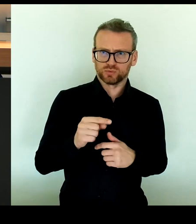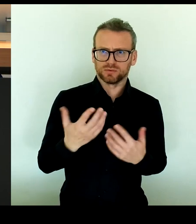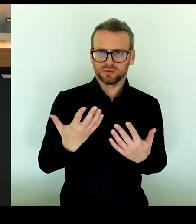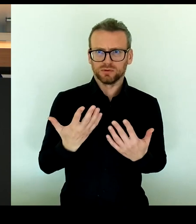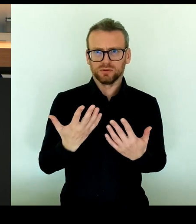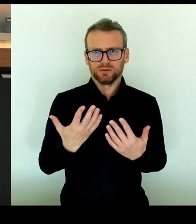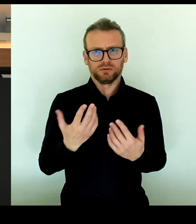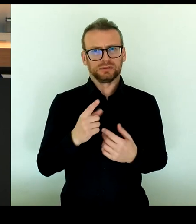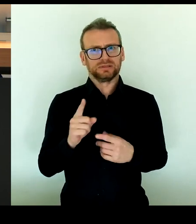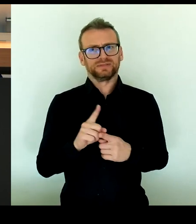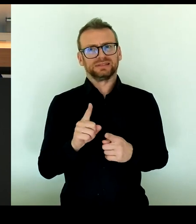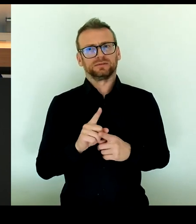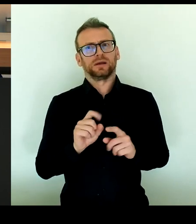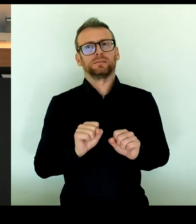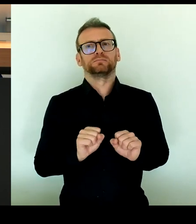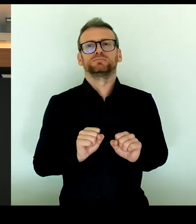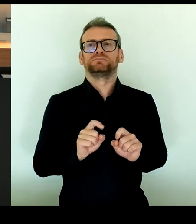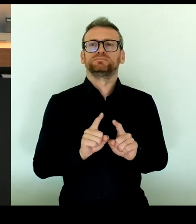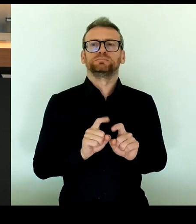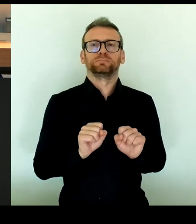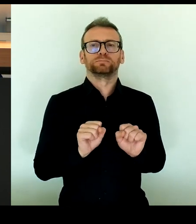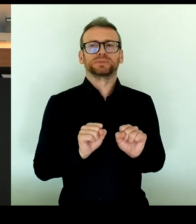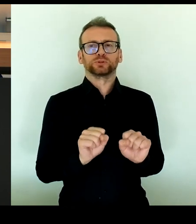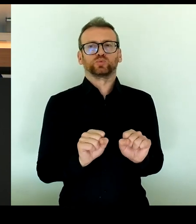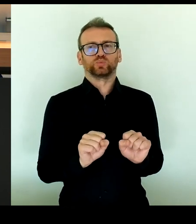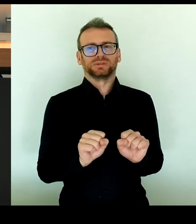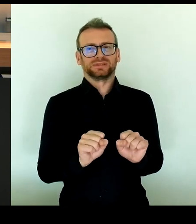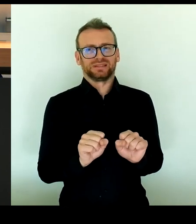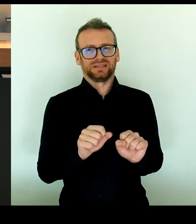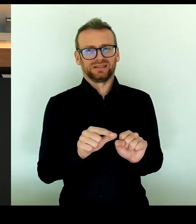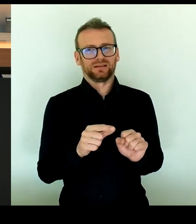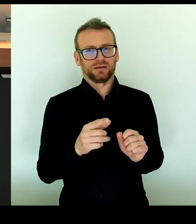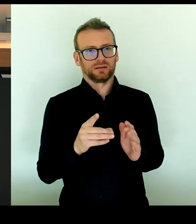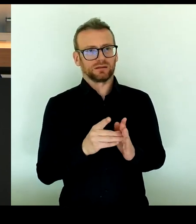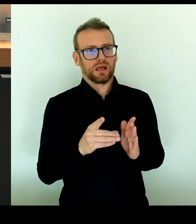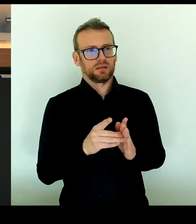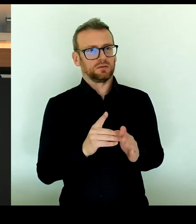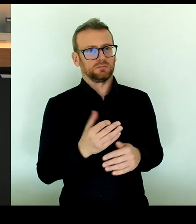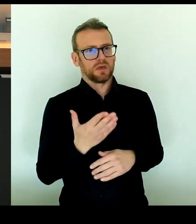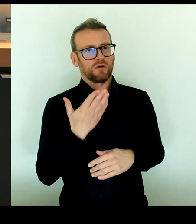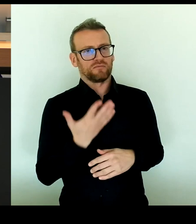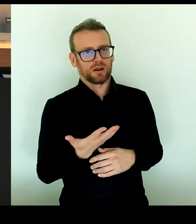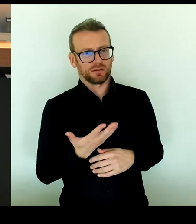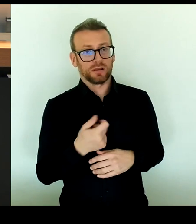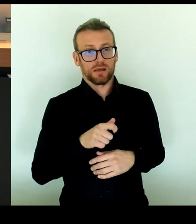werden nachjustieren bei der Umsetzung der JI-Richtlinie. Wir werden auch die Frage von Bußgeldern gegenüber der